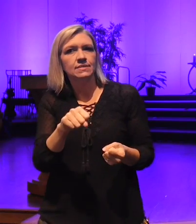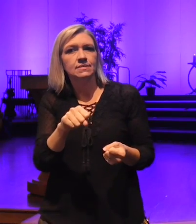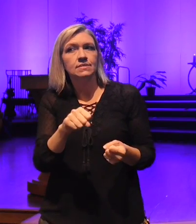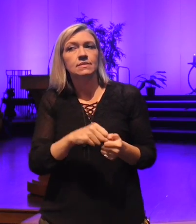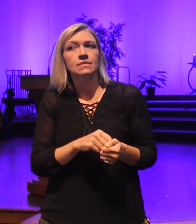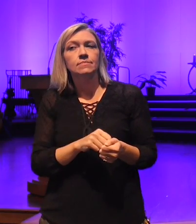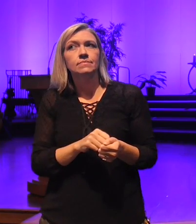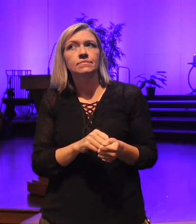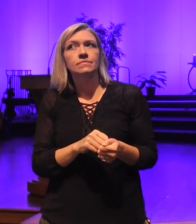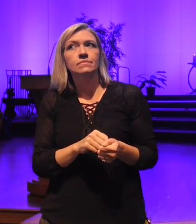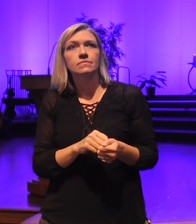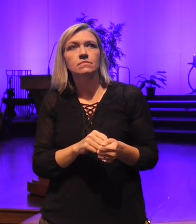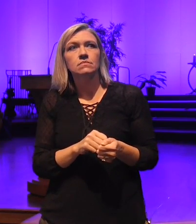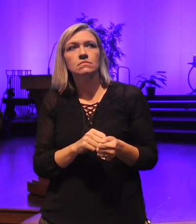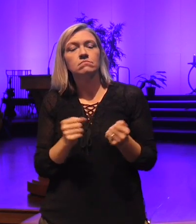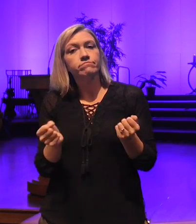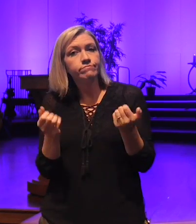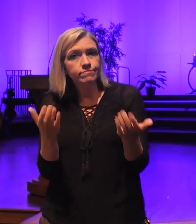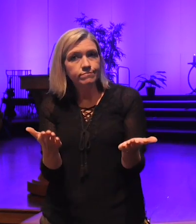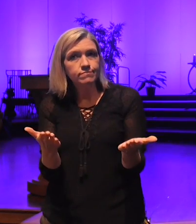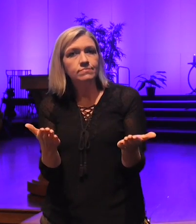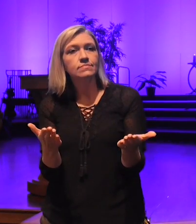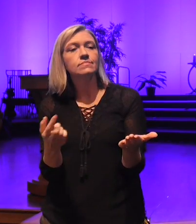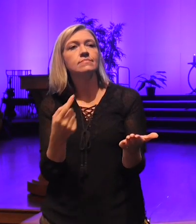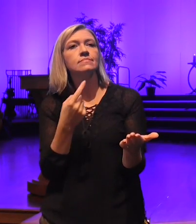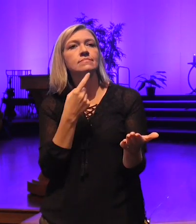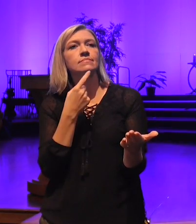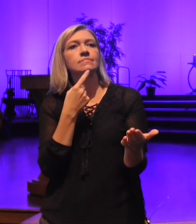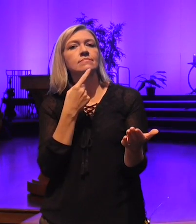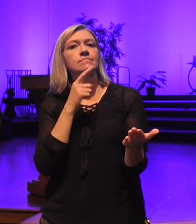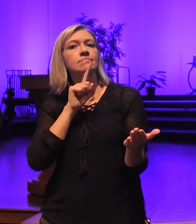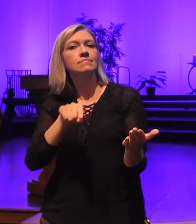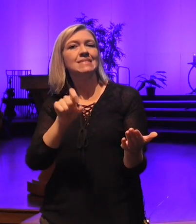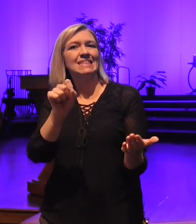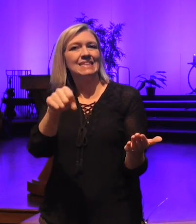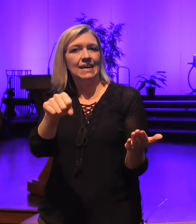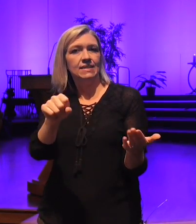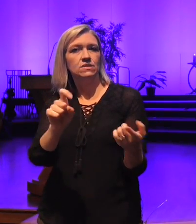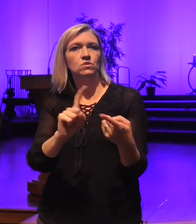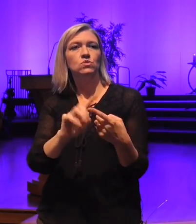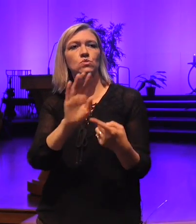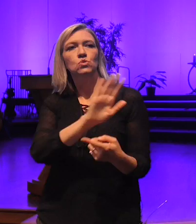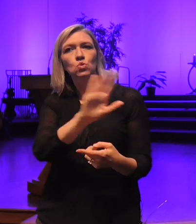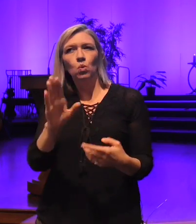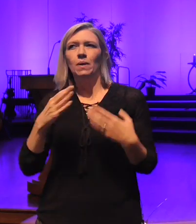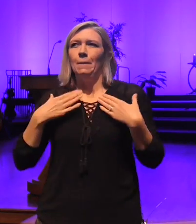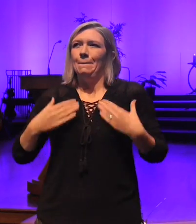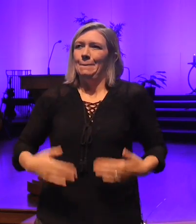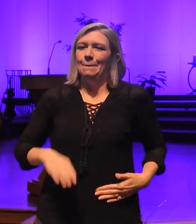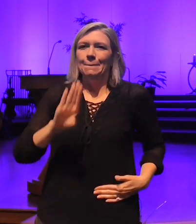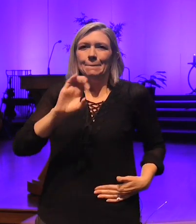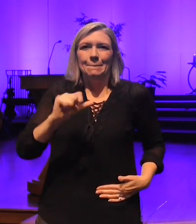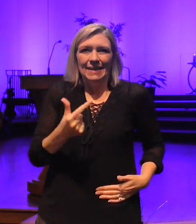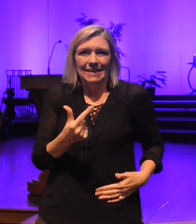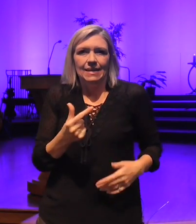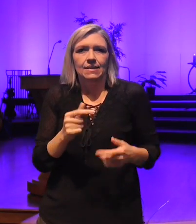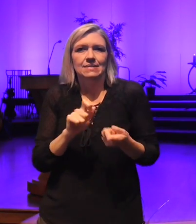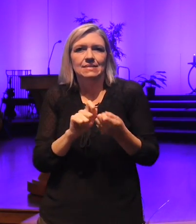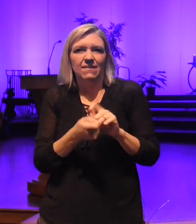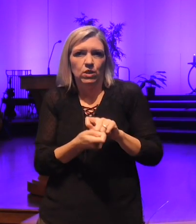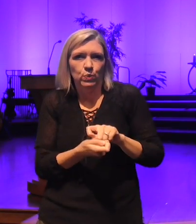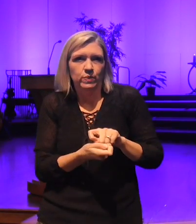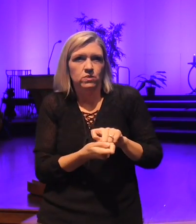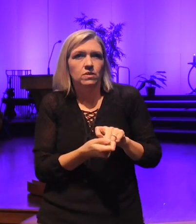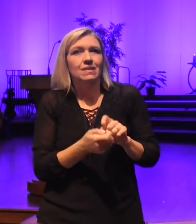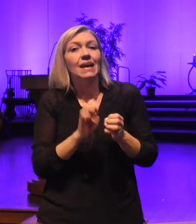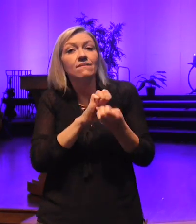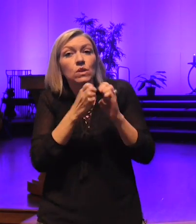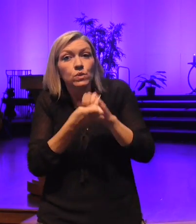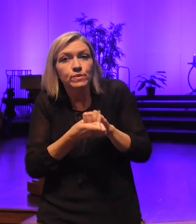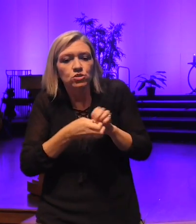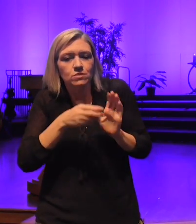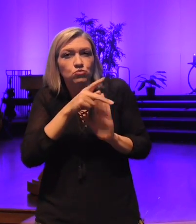decir sí a la evolución de tu propio ser decir sí al principio evolutivo dentro de ti